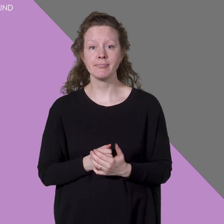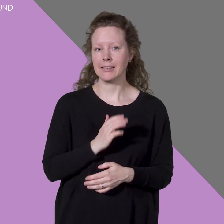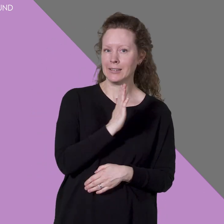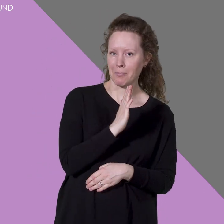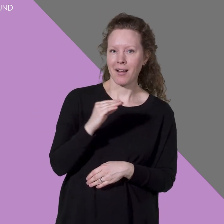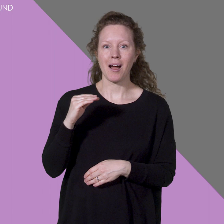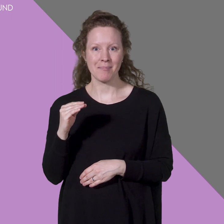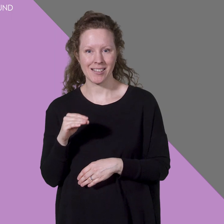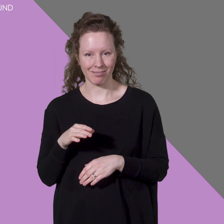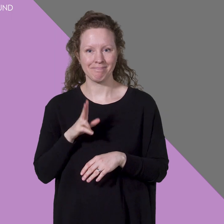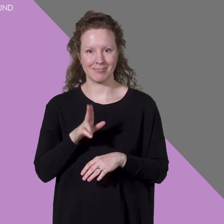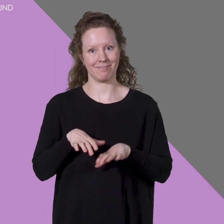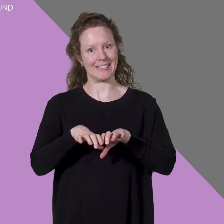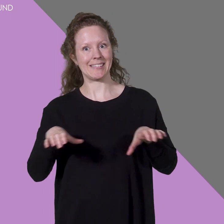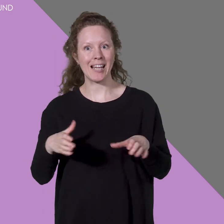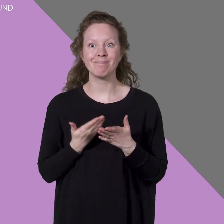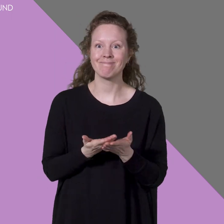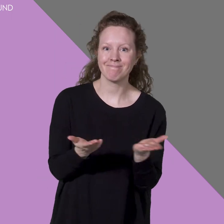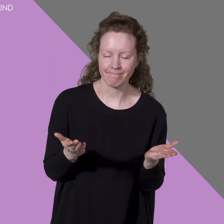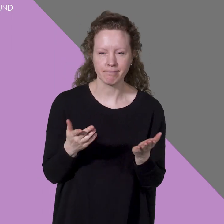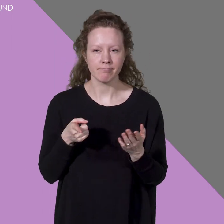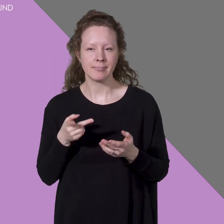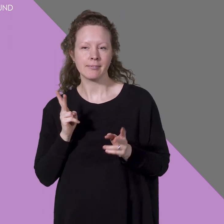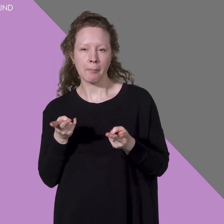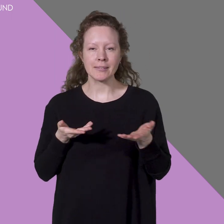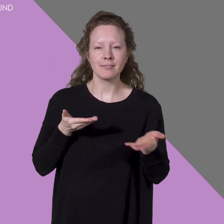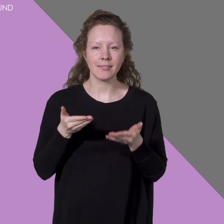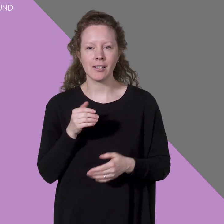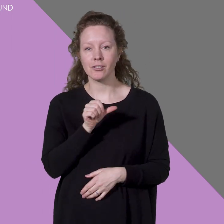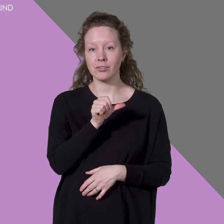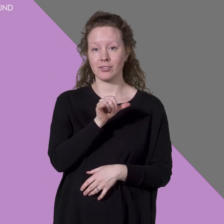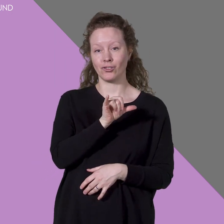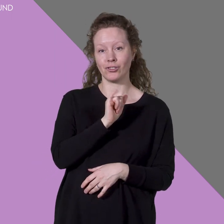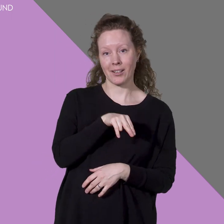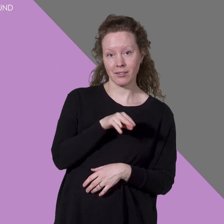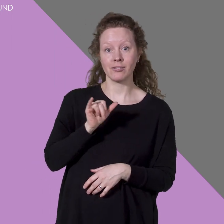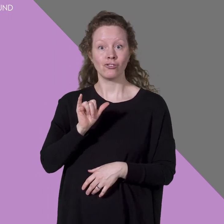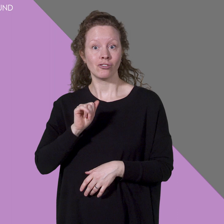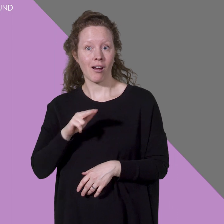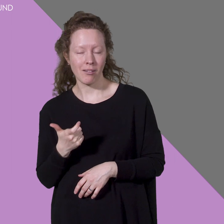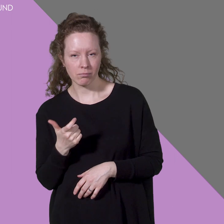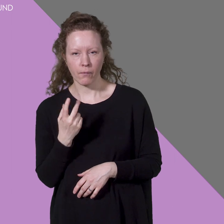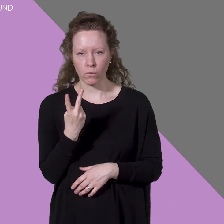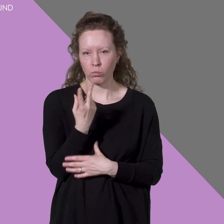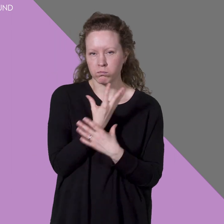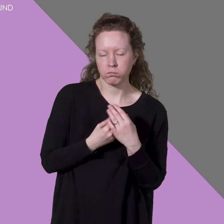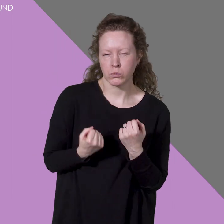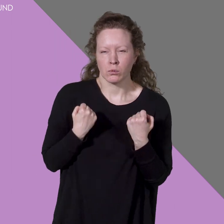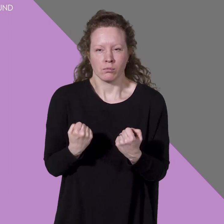Jamila och Amina presenterar på scenen yin och yang – två urkrafter, -